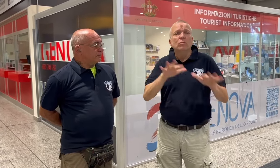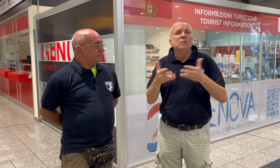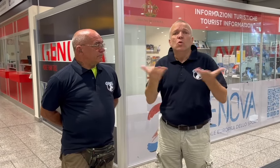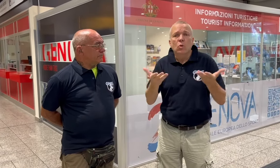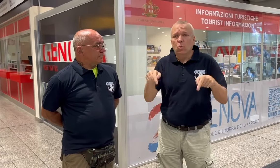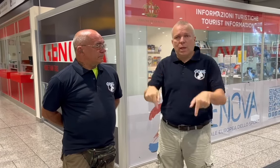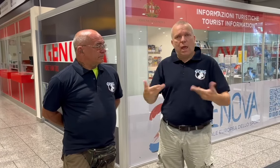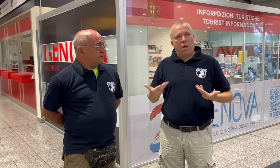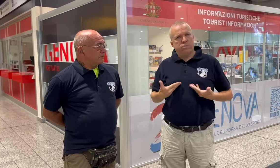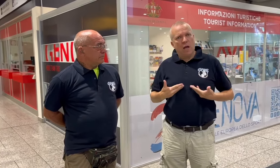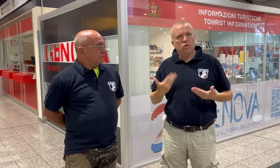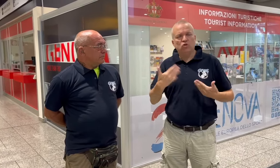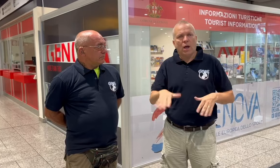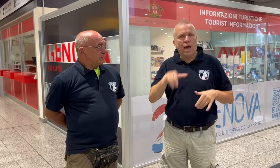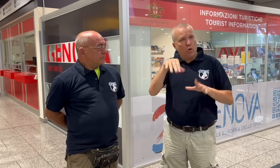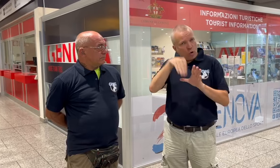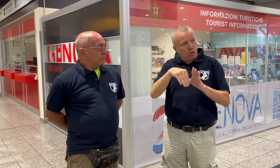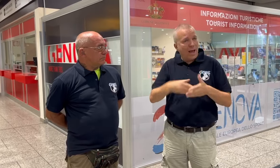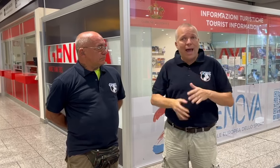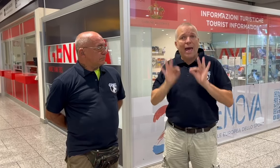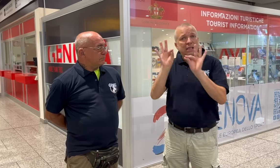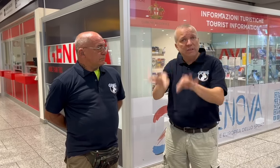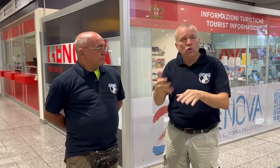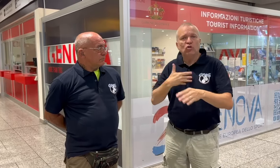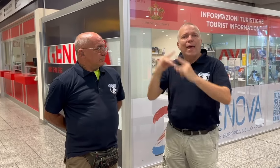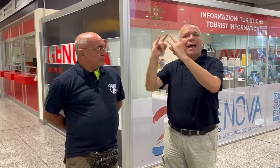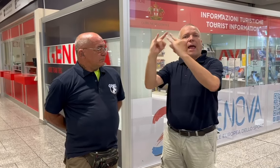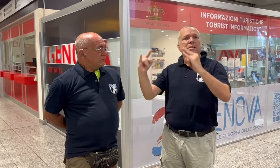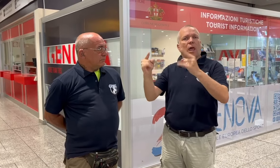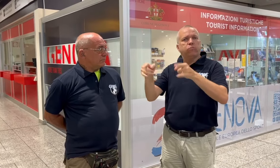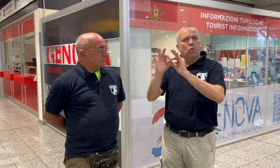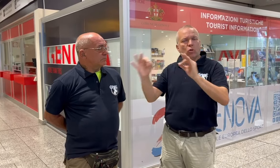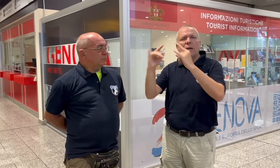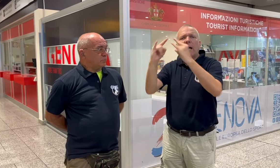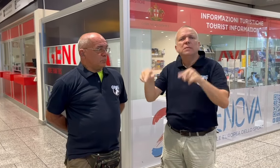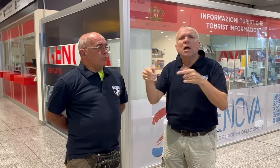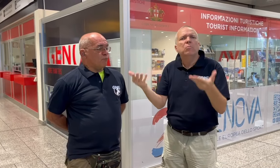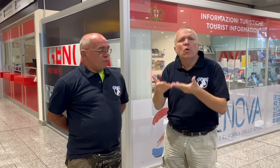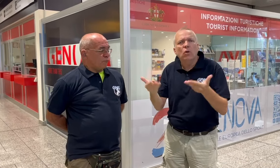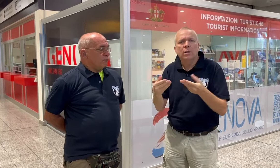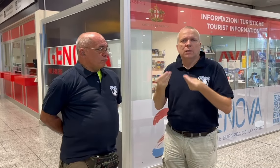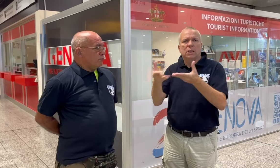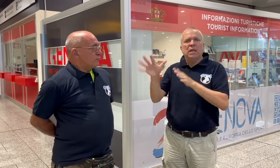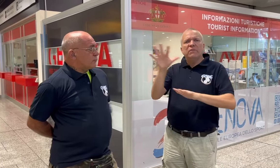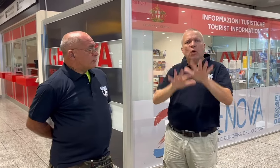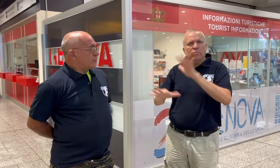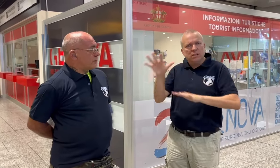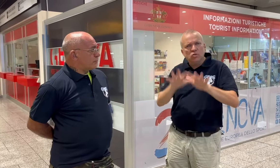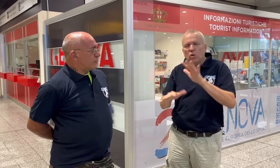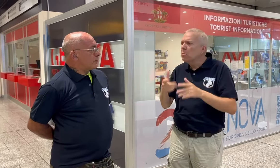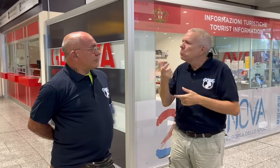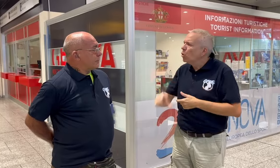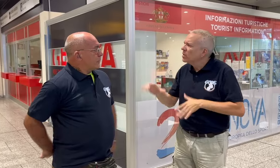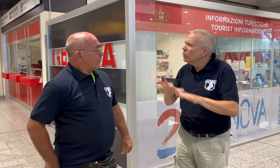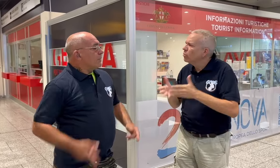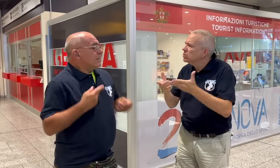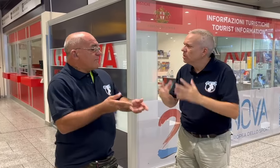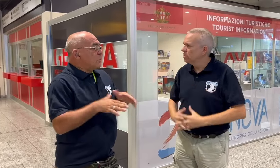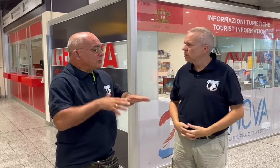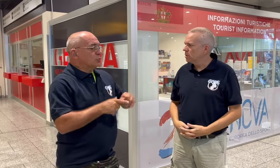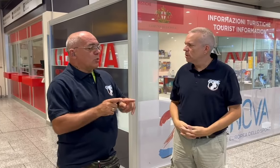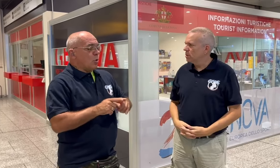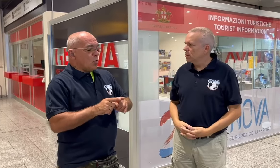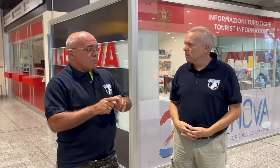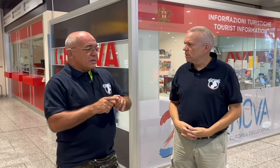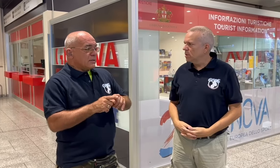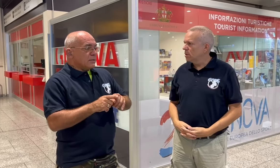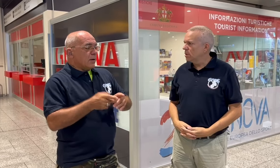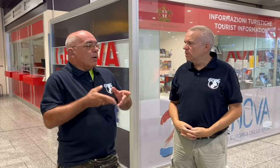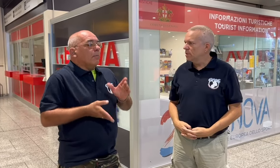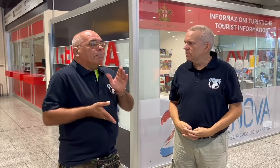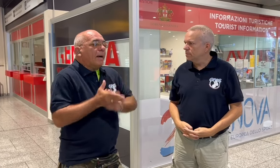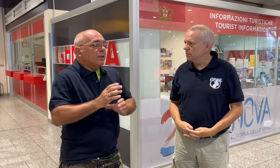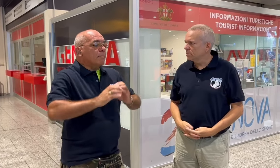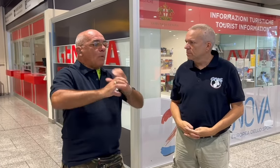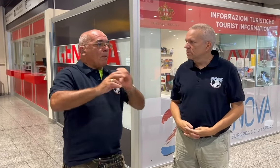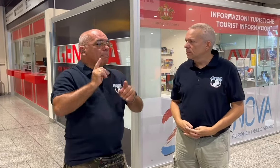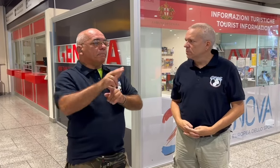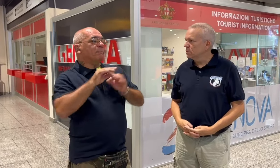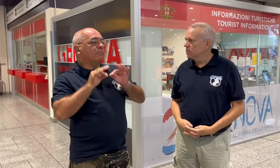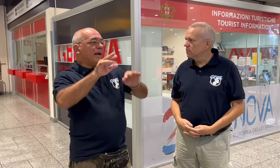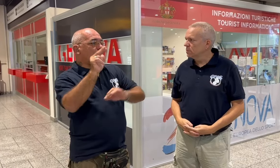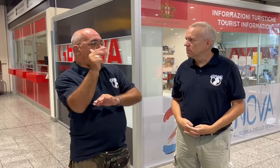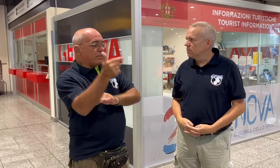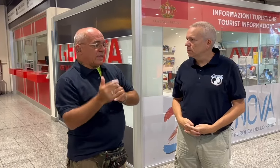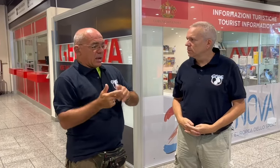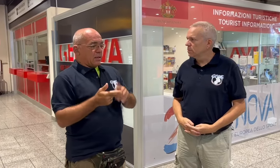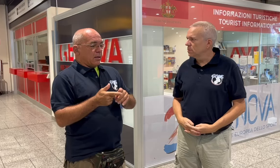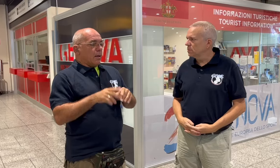chi arriva con l'aereo all'uscita ci sarà un gazebo che vi darà informazioni come arrivare all'hotel,